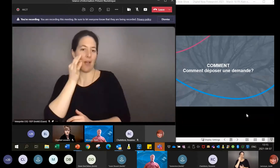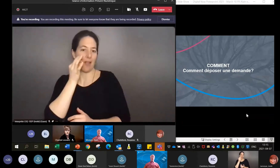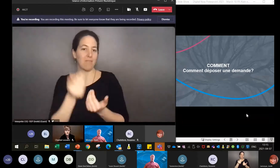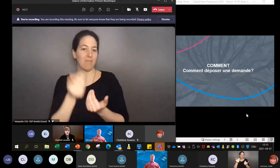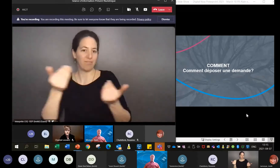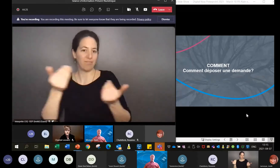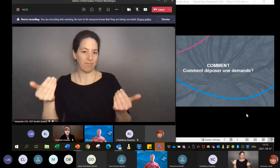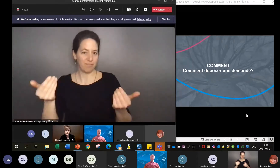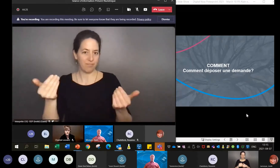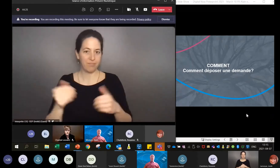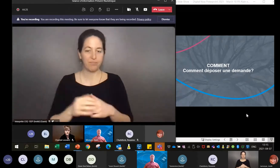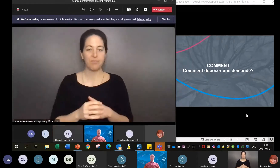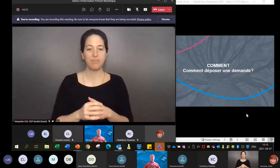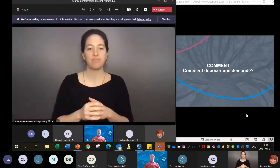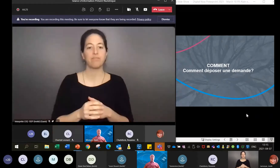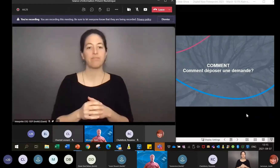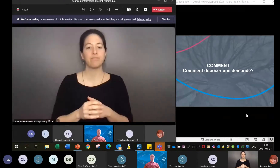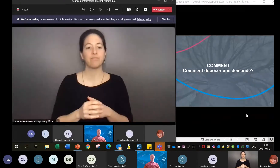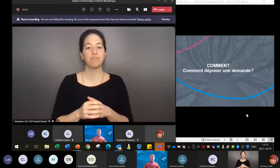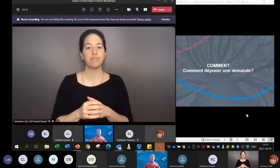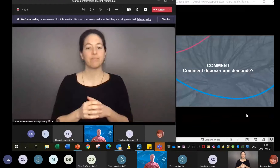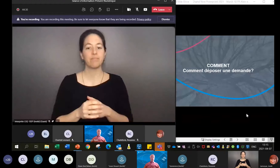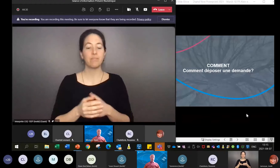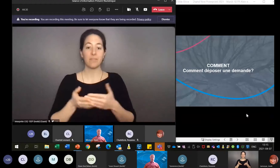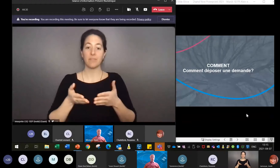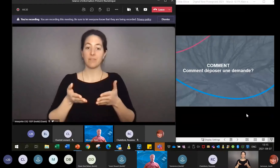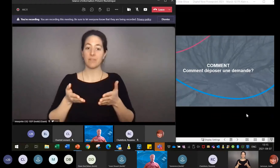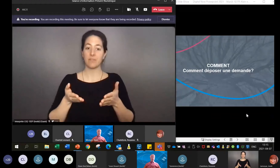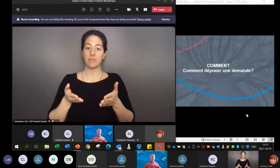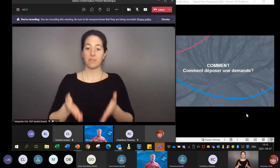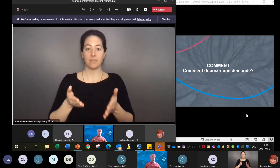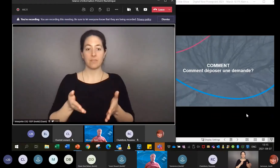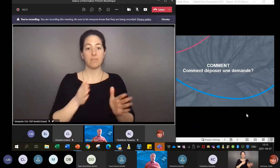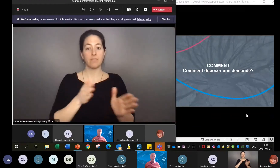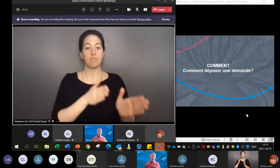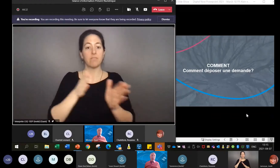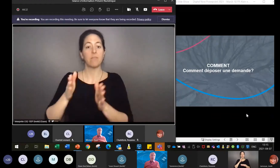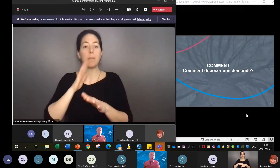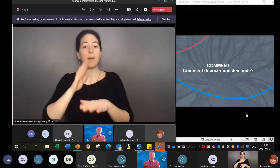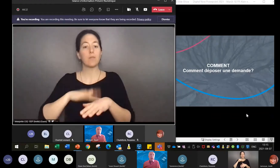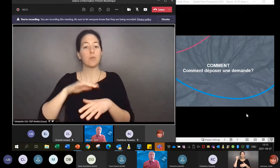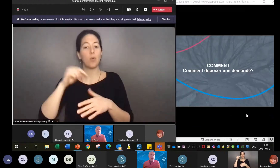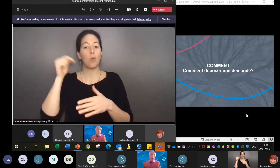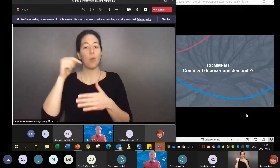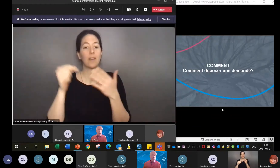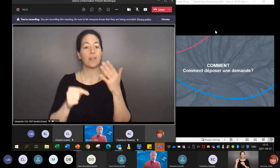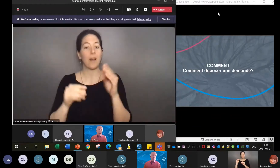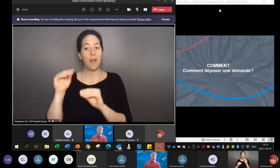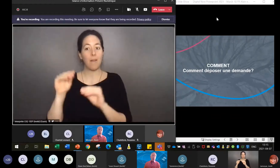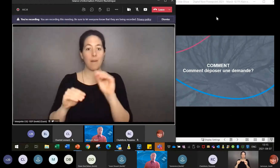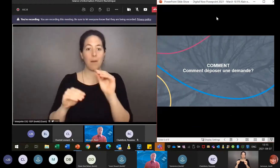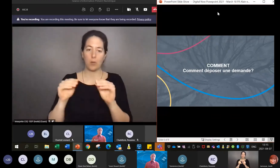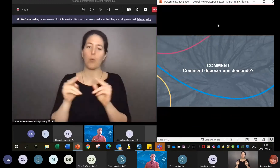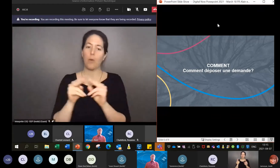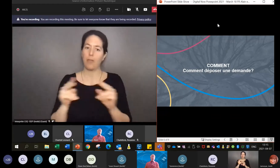J’aimerais passer aux critères d’évaluation qui, eux, sont très